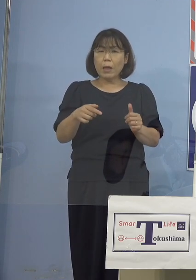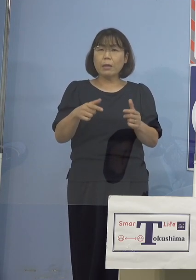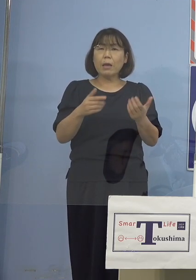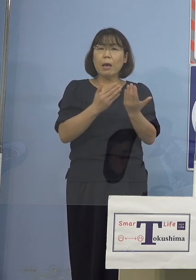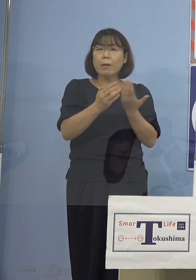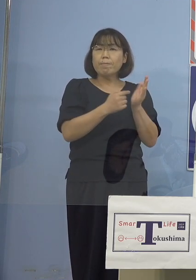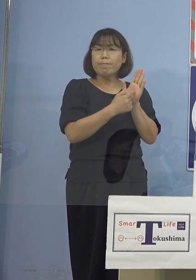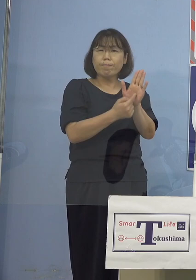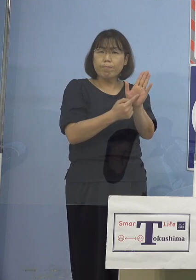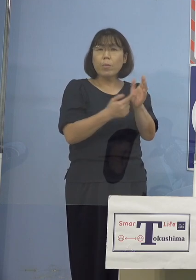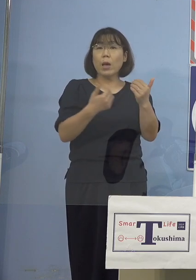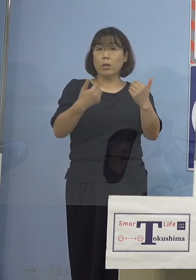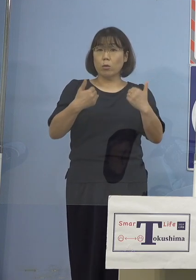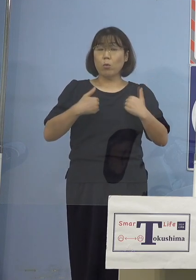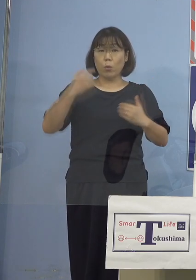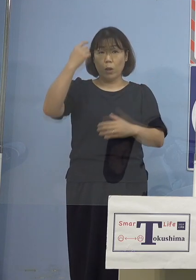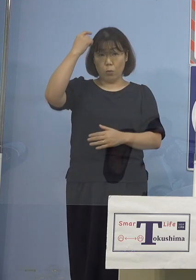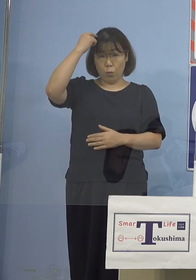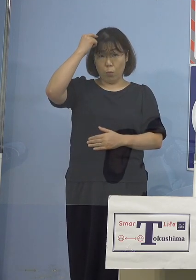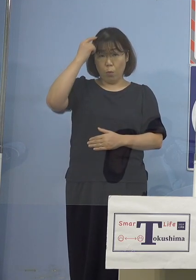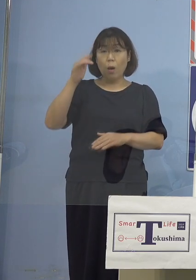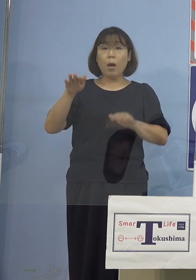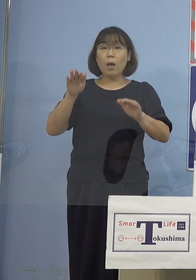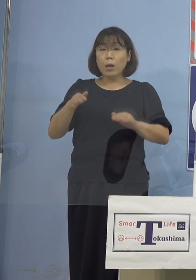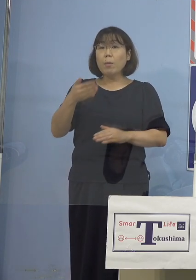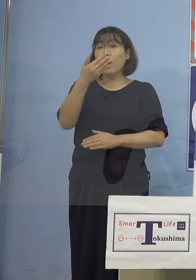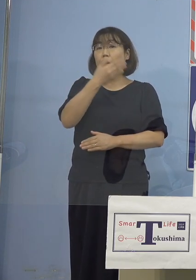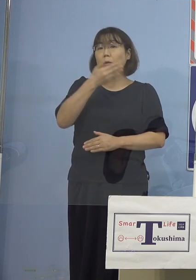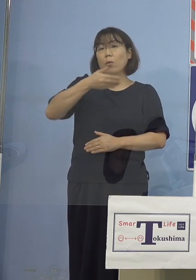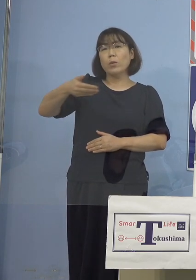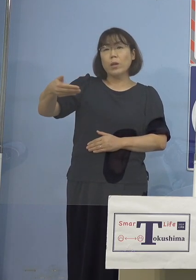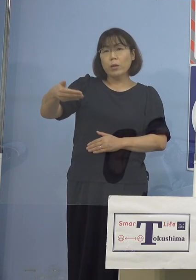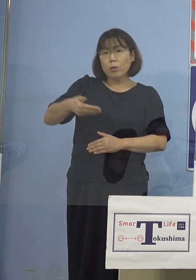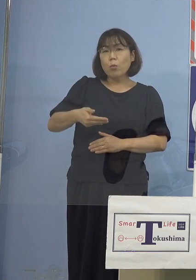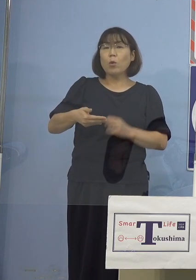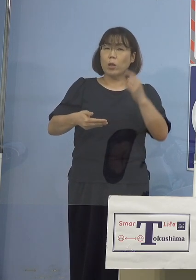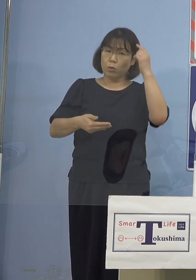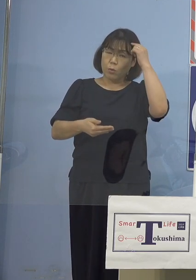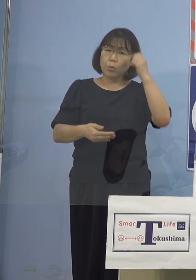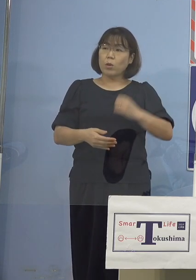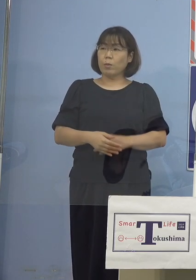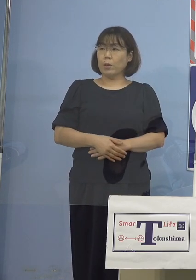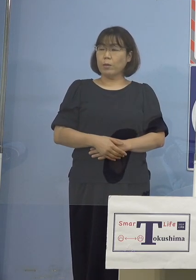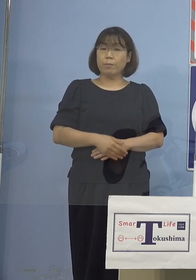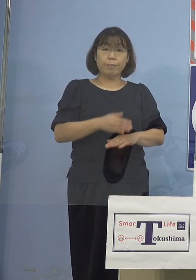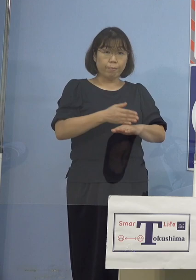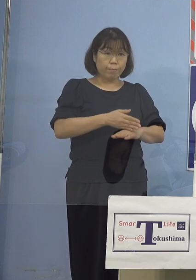今のご質問については 大変重要な点だと、このように考えています